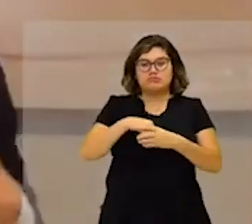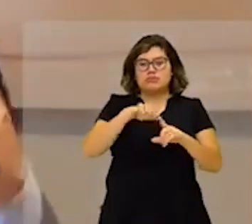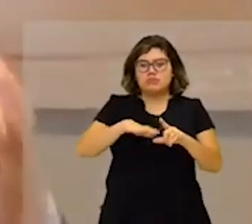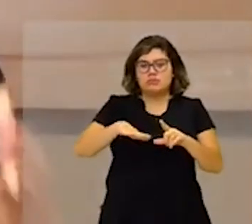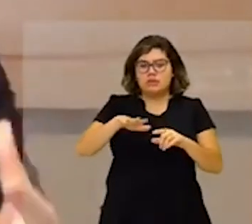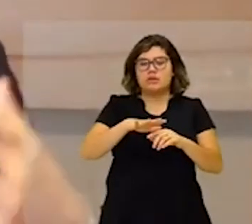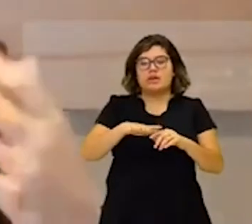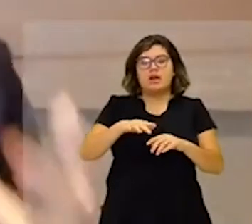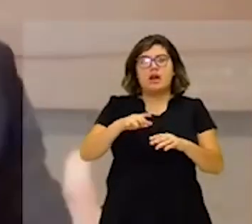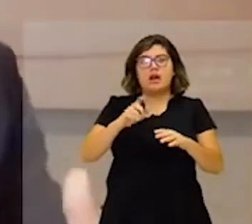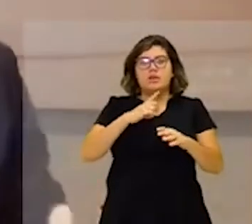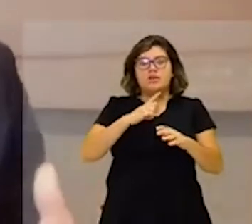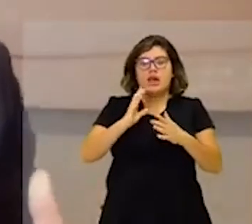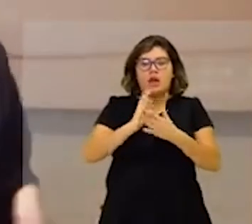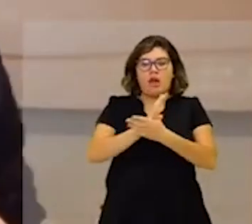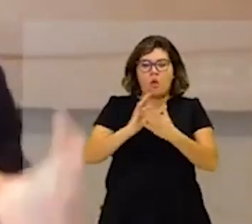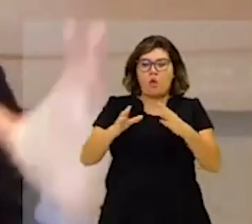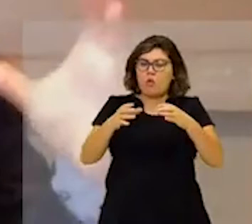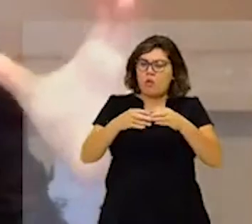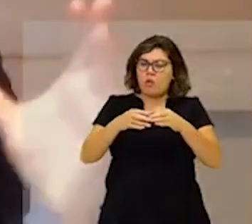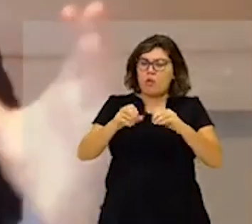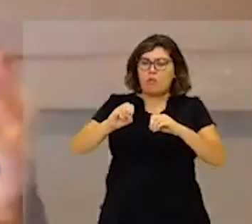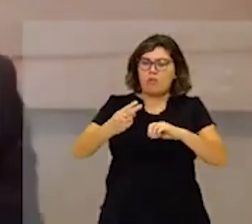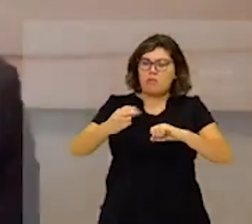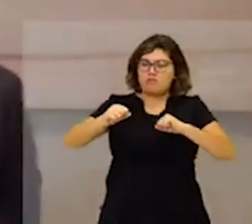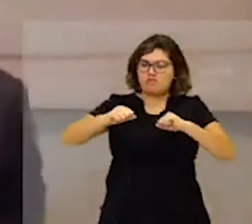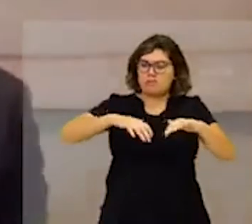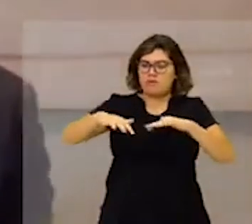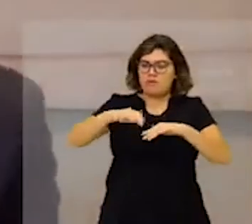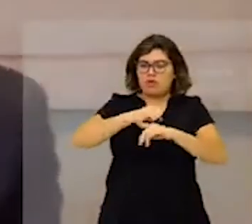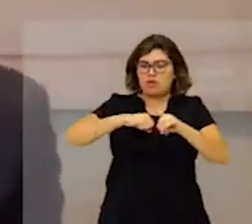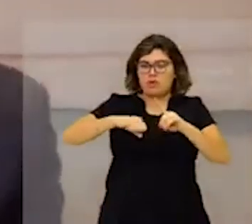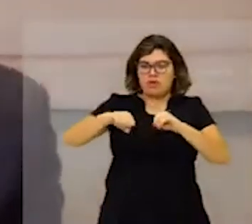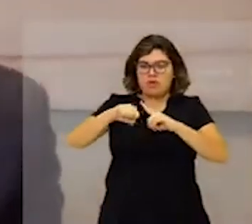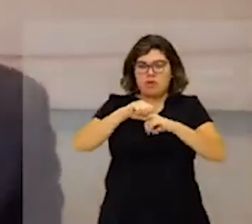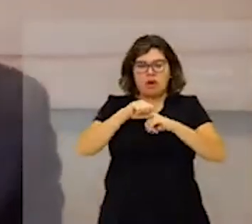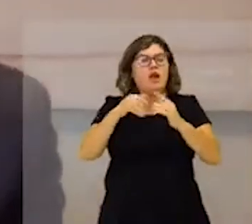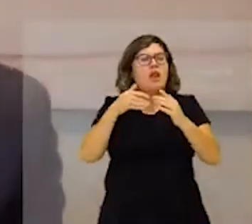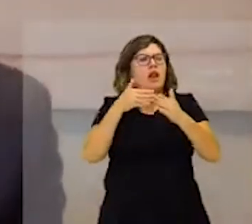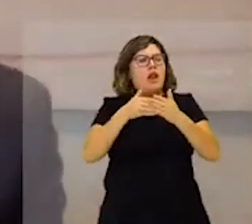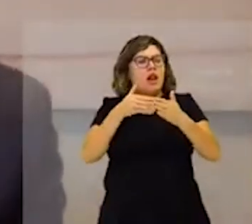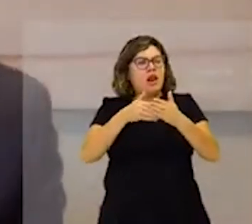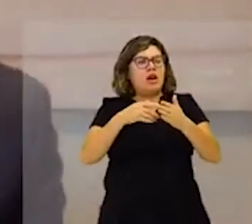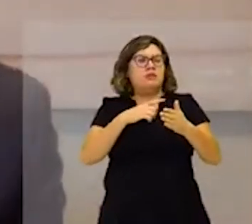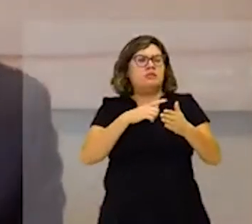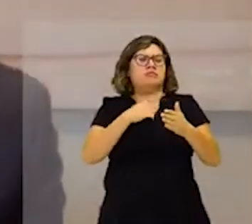grupos e movimentos sociais se restringiu a condição de elegibilidade e inelegibilidade